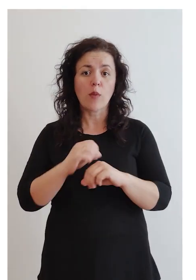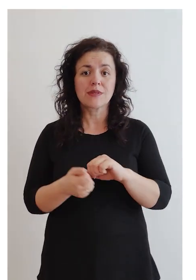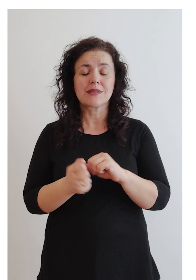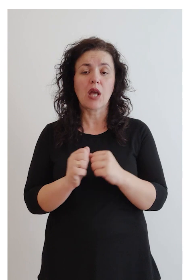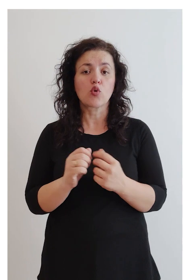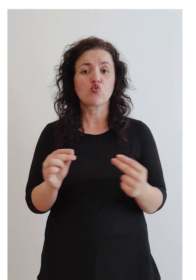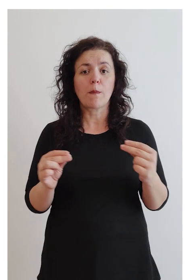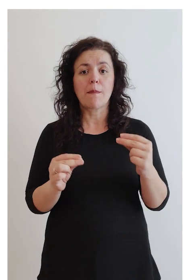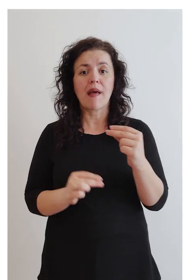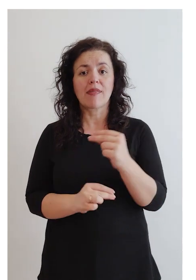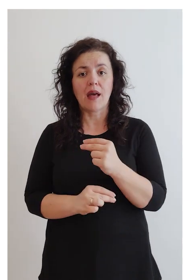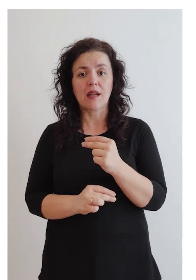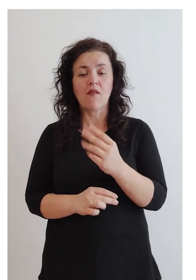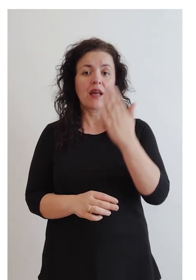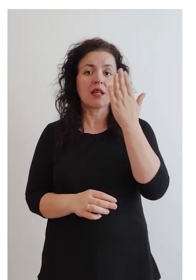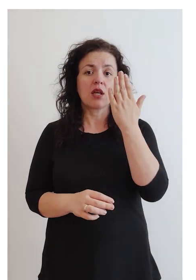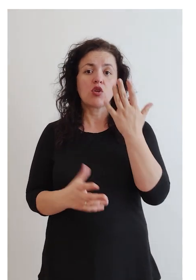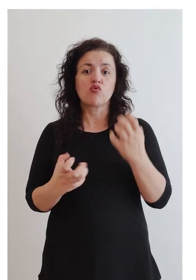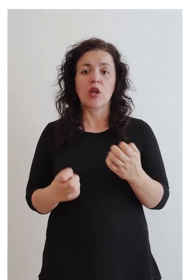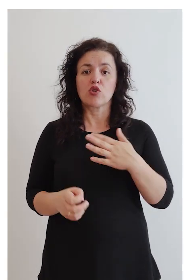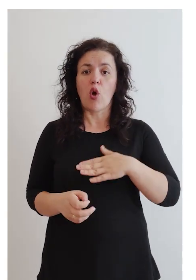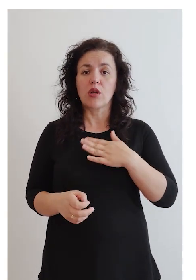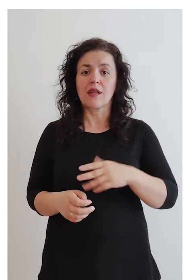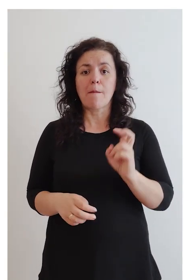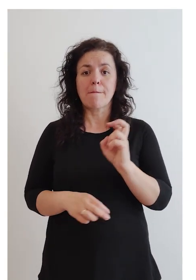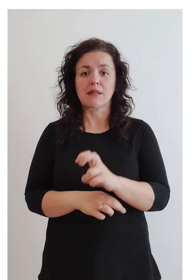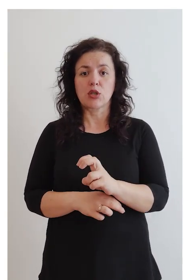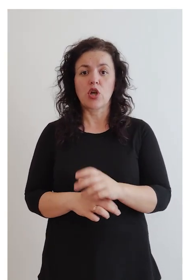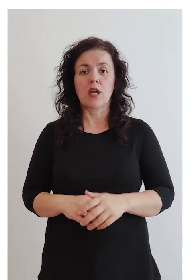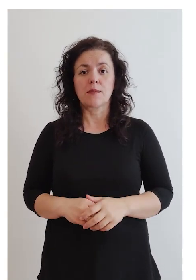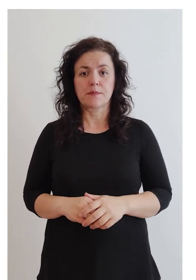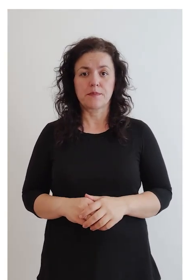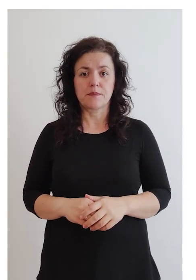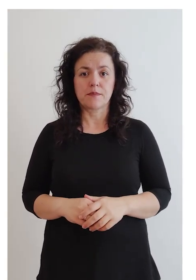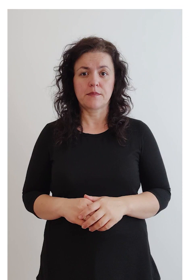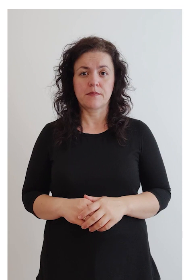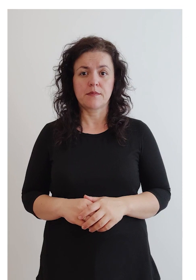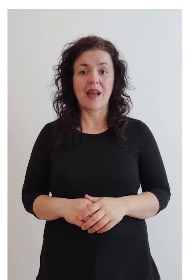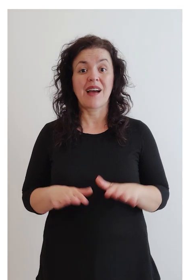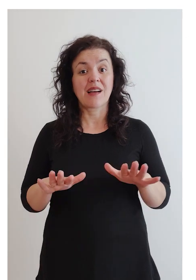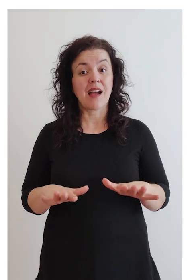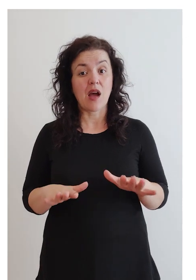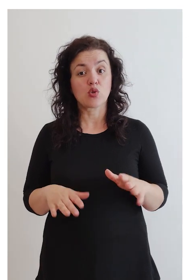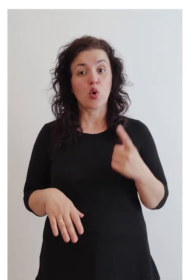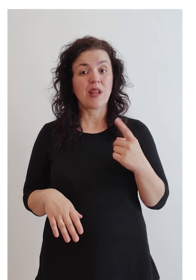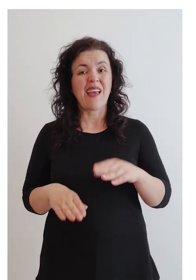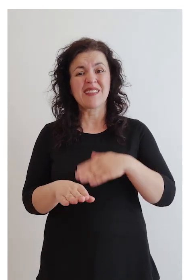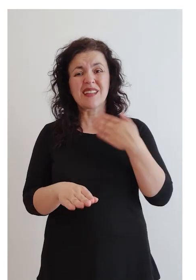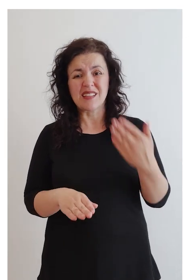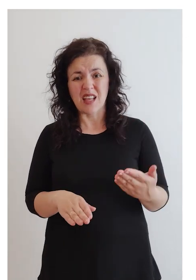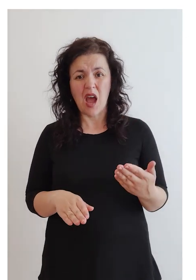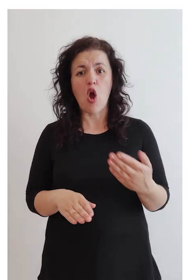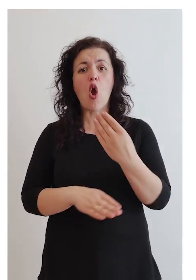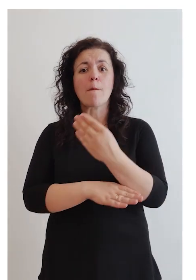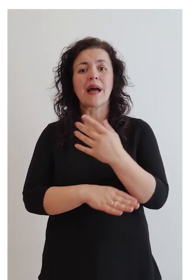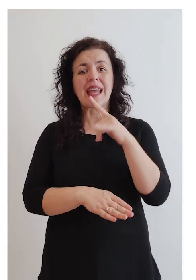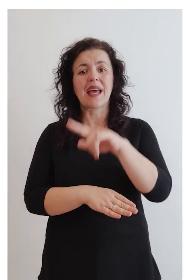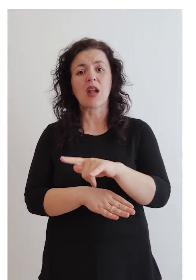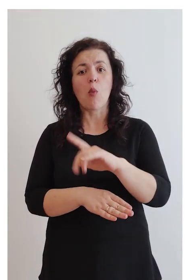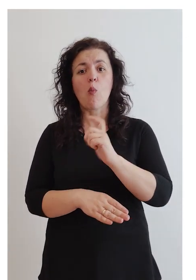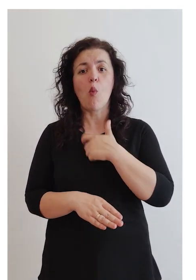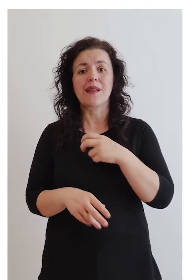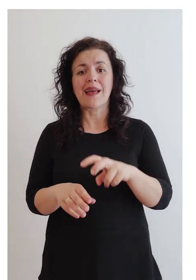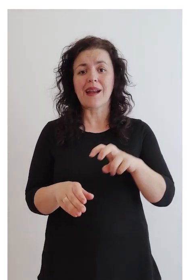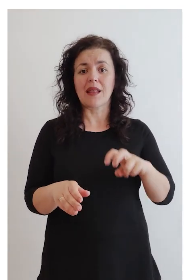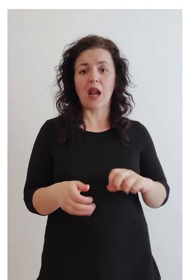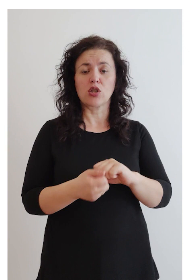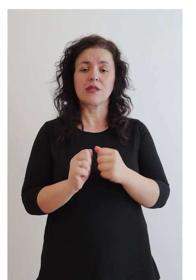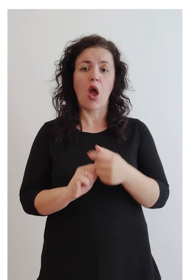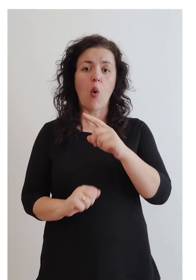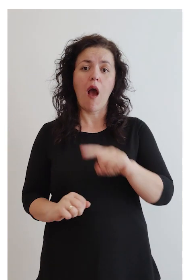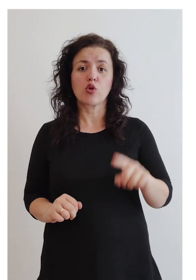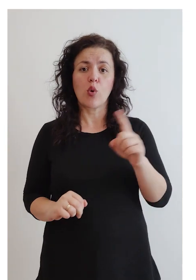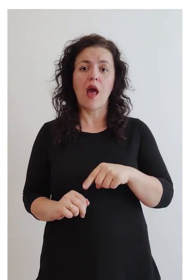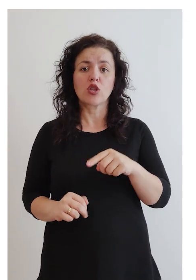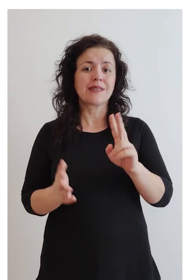În cazul unei întârzieri, compania aeriană poate retrage sau anula aceste drepturi dacă oferirea lor ar întârzia și mai mult zborul